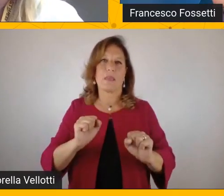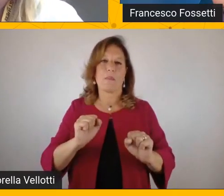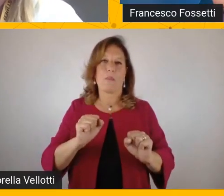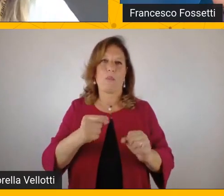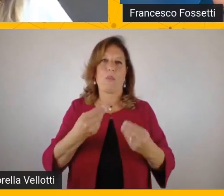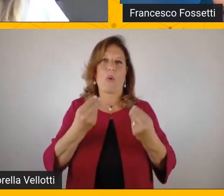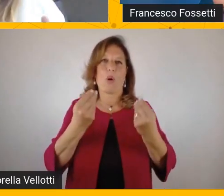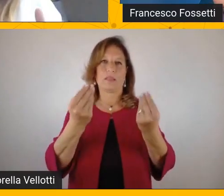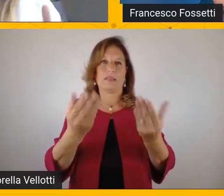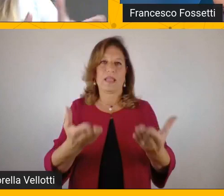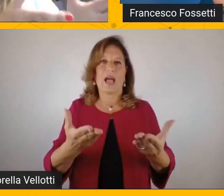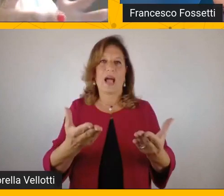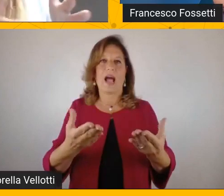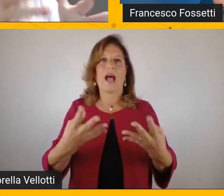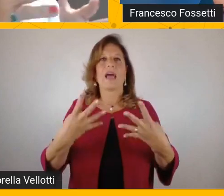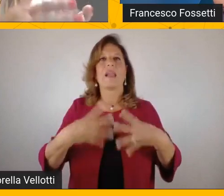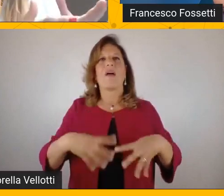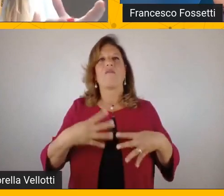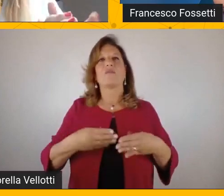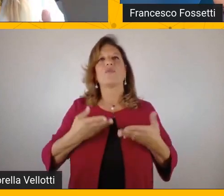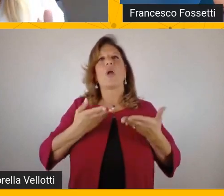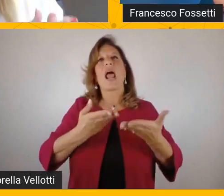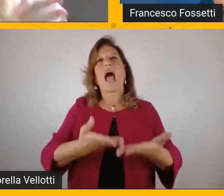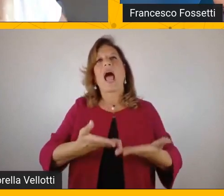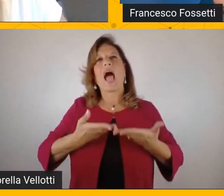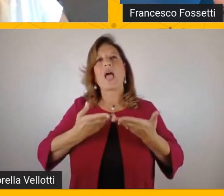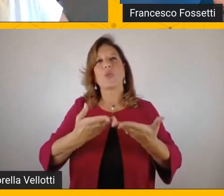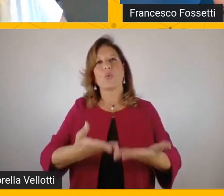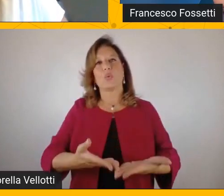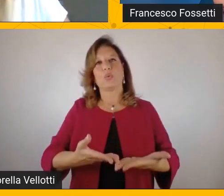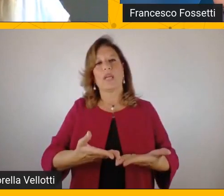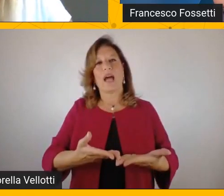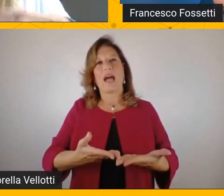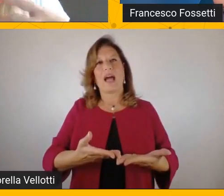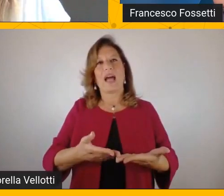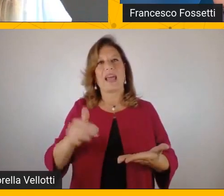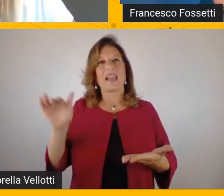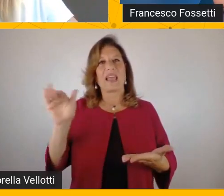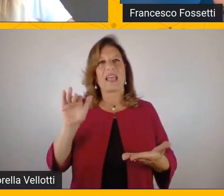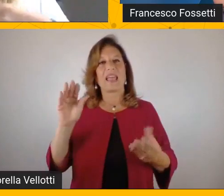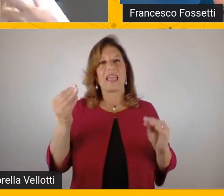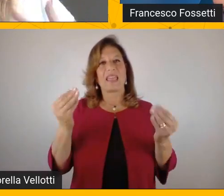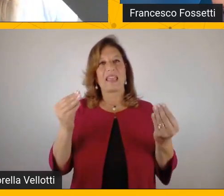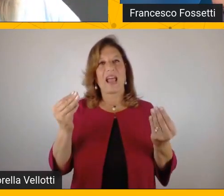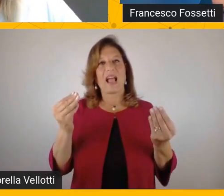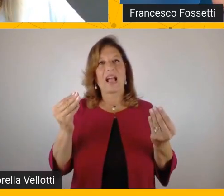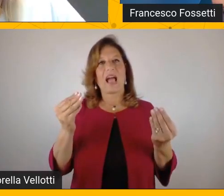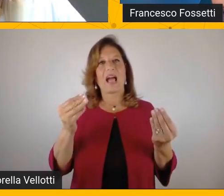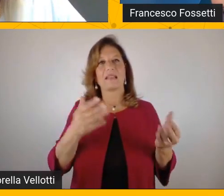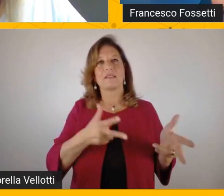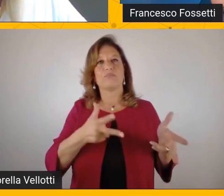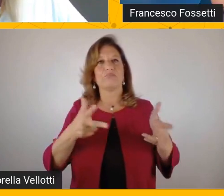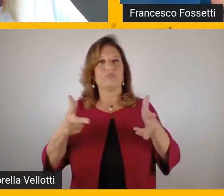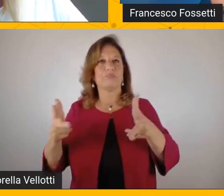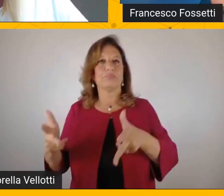che cosa potre funzionare ad aiutare i ragazzi a spostarsi